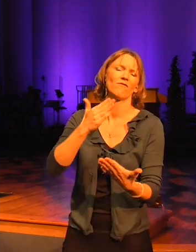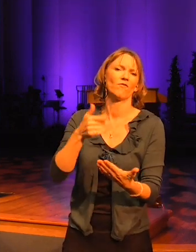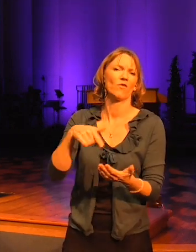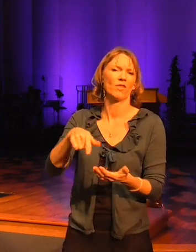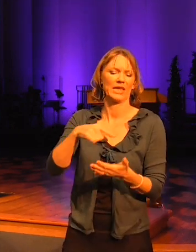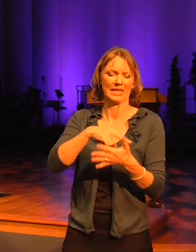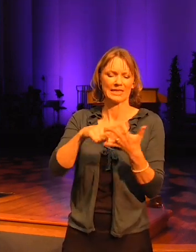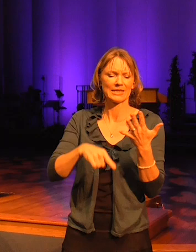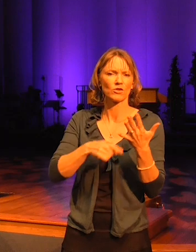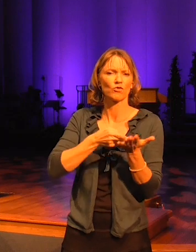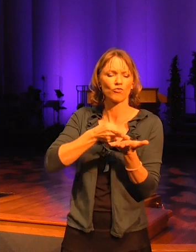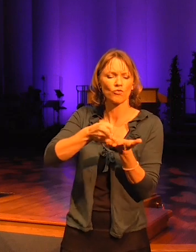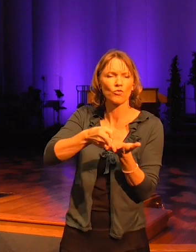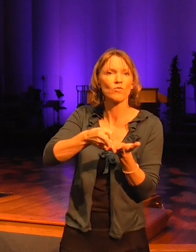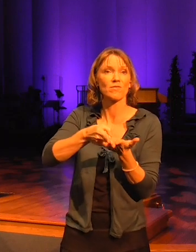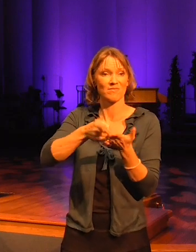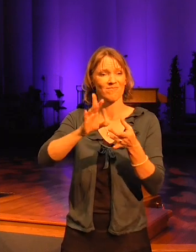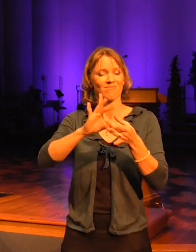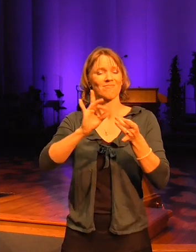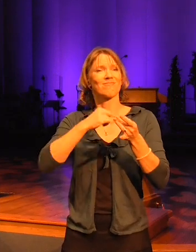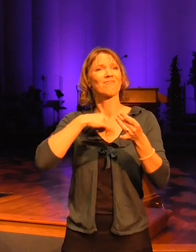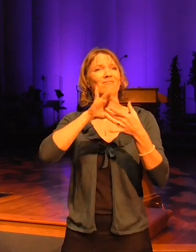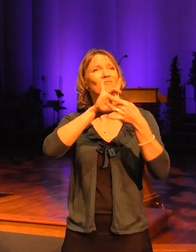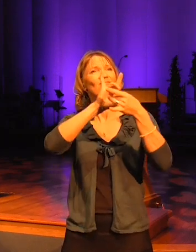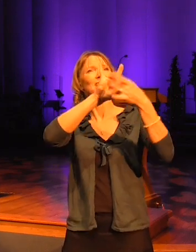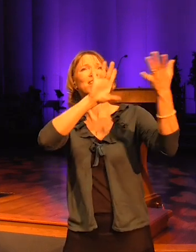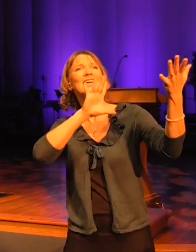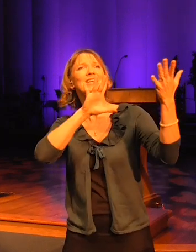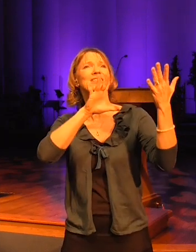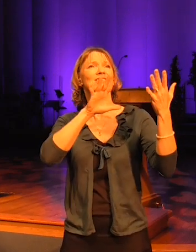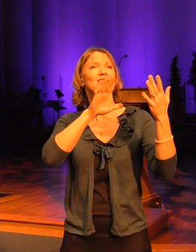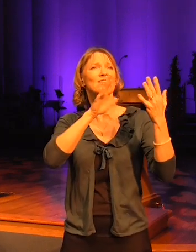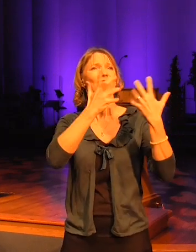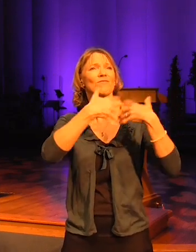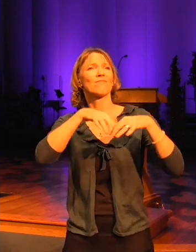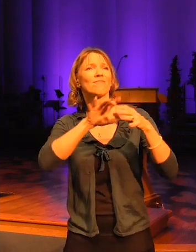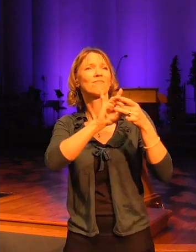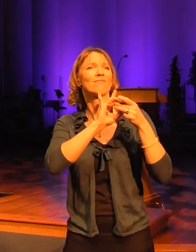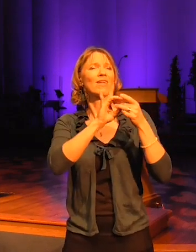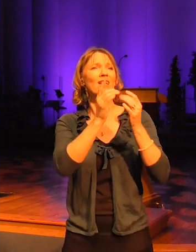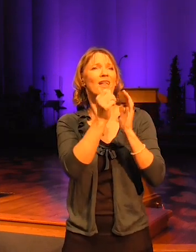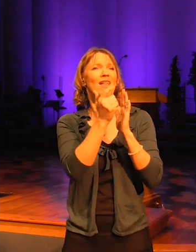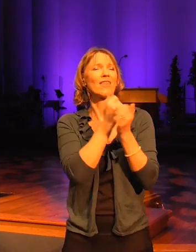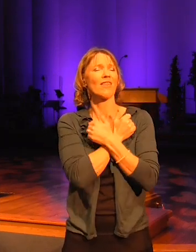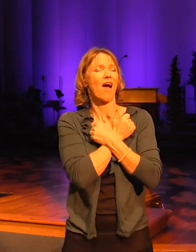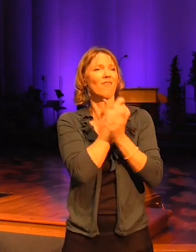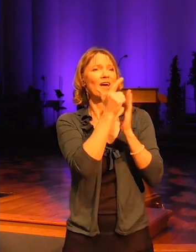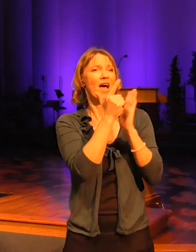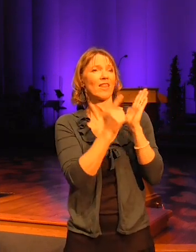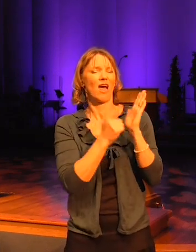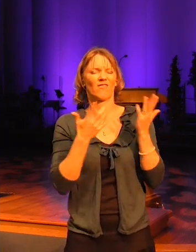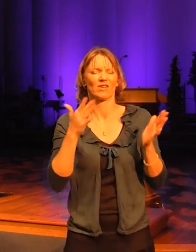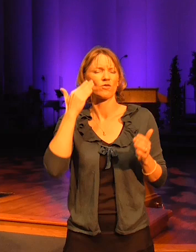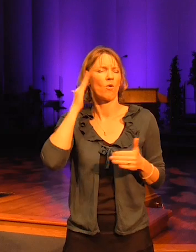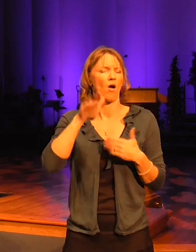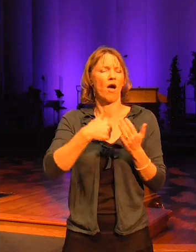esa hermosa Alquimia de amor y ley, sé que todo está bien porque todo es Dios y así es